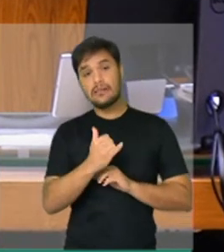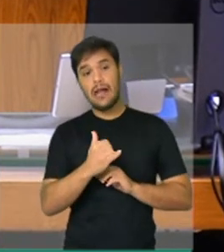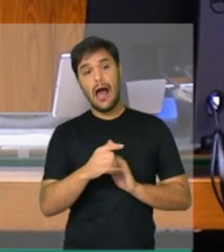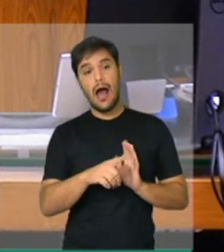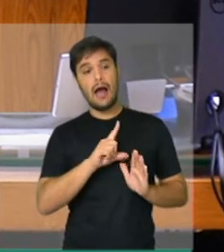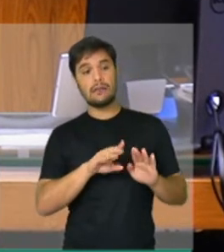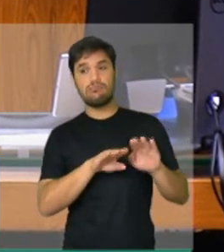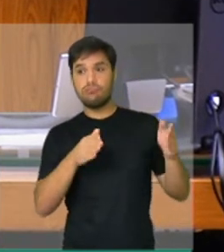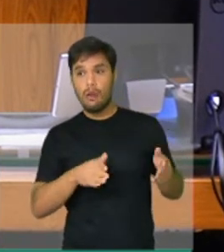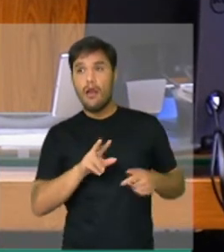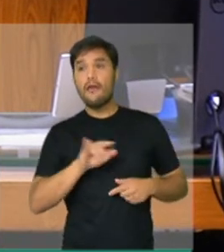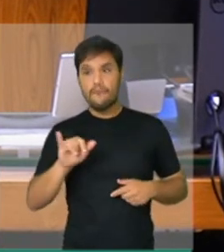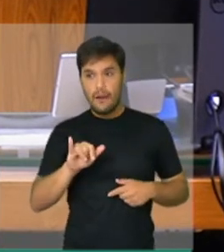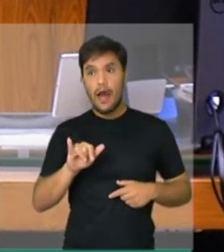PREVIAMENTE A MESA QUE ADOTARÃO POSICIONAMENTO DE